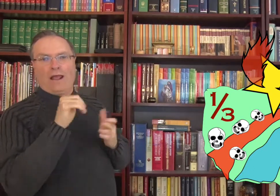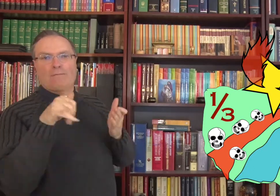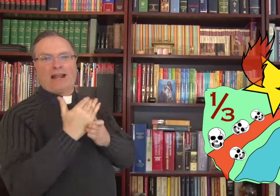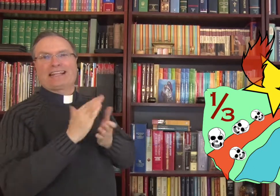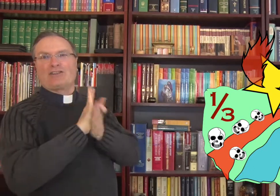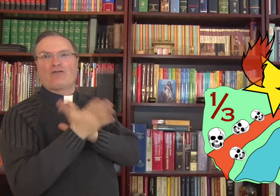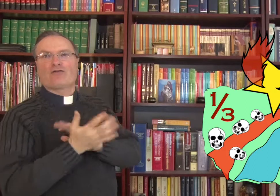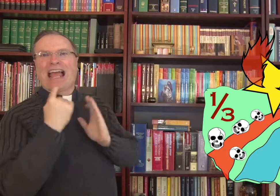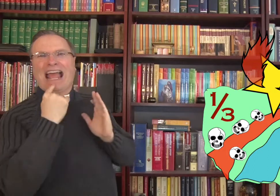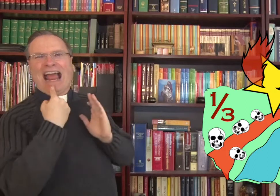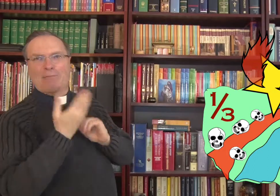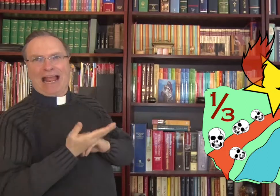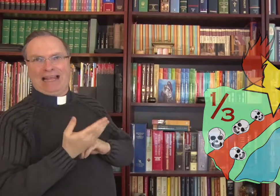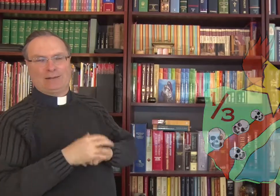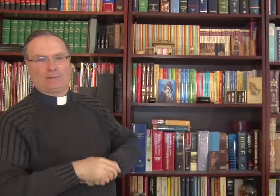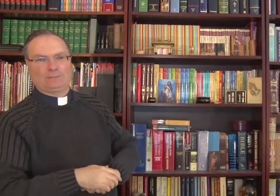parce qu'elles étaient devenues amères.»